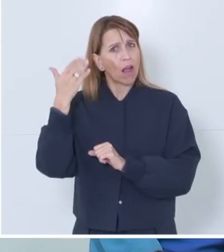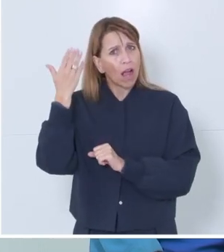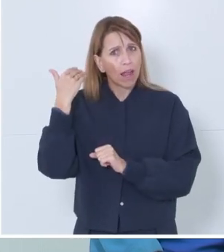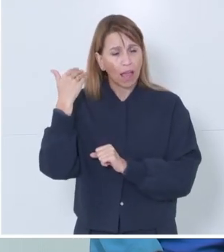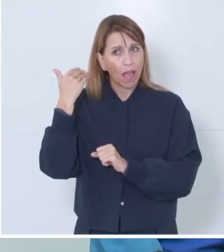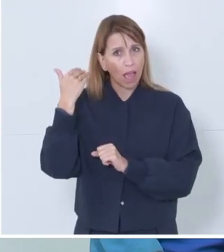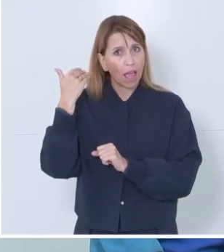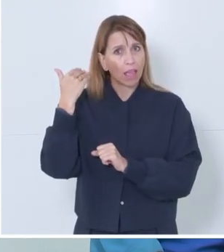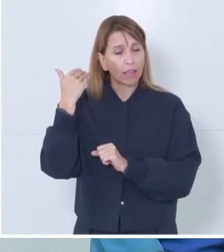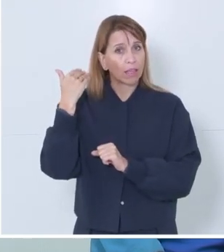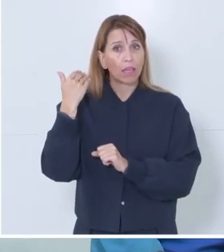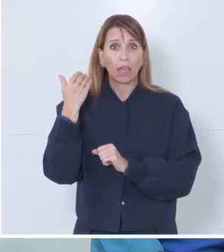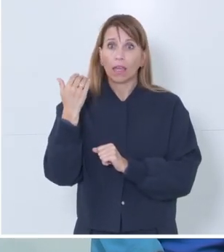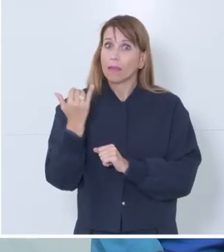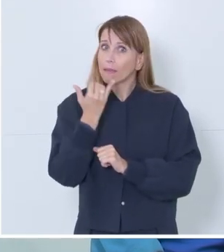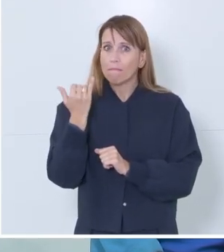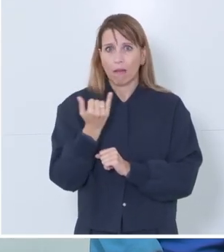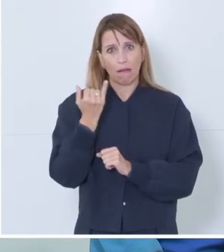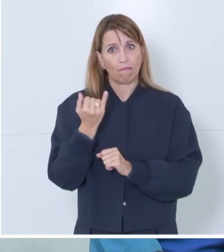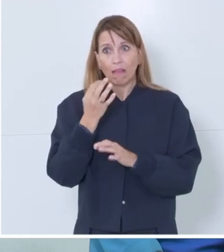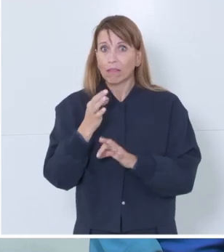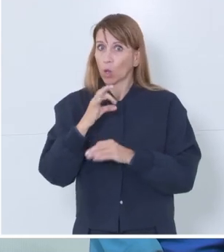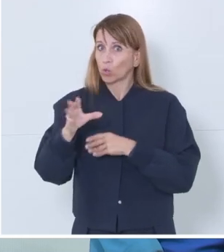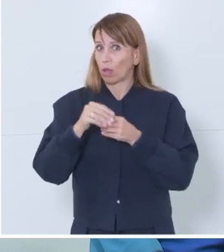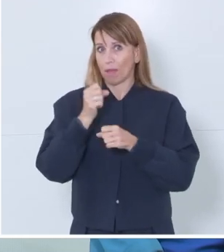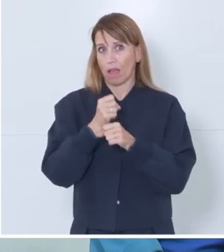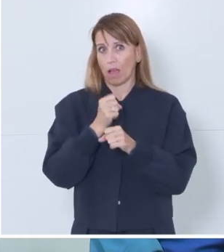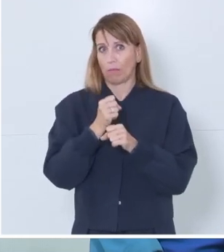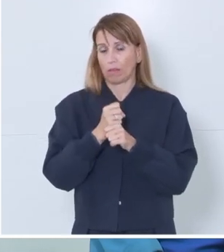wir auch sehr gut gefahren, immer sehr, sehr gut zusammengearbeitet mit dem Ministerium, mit der